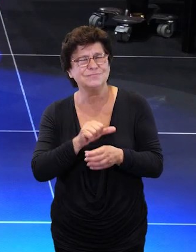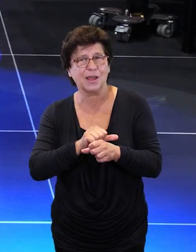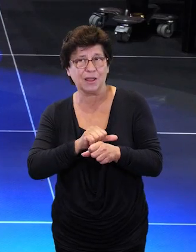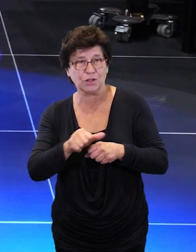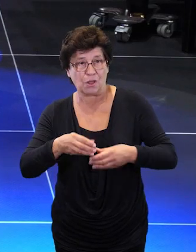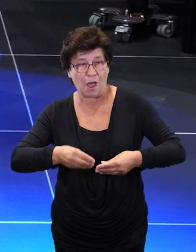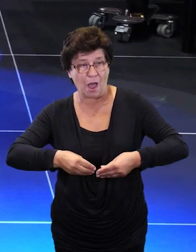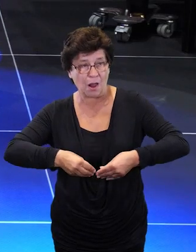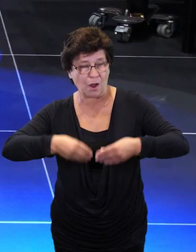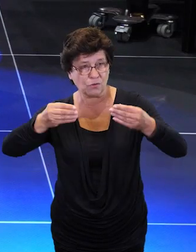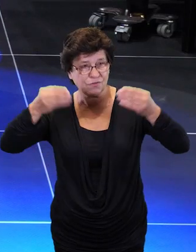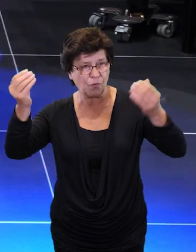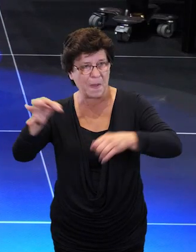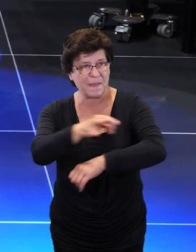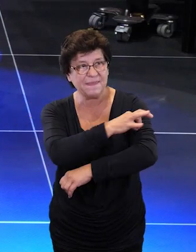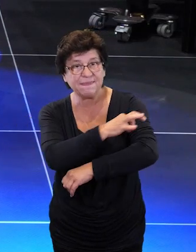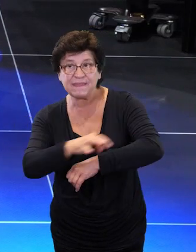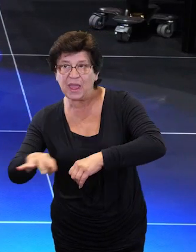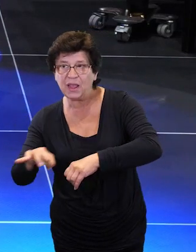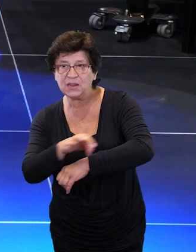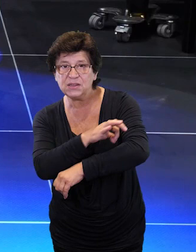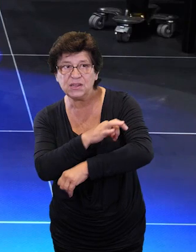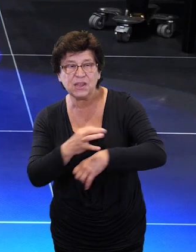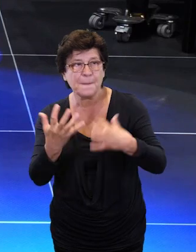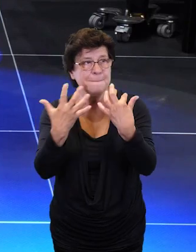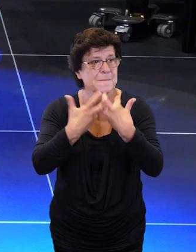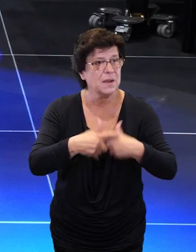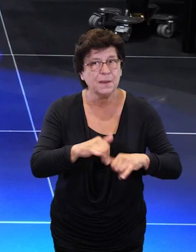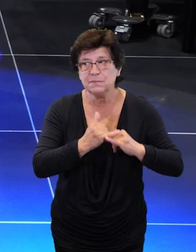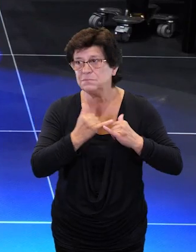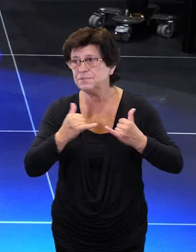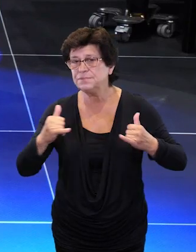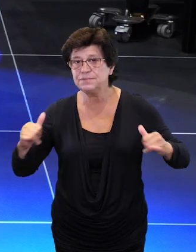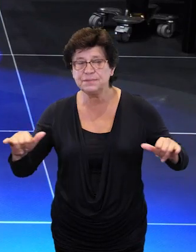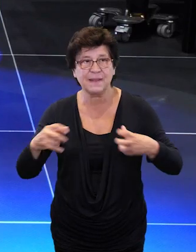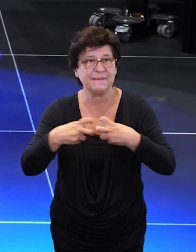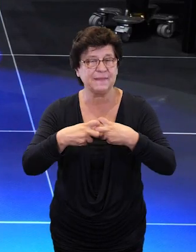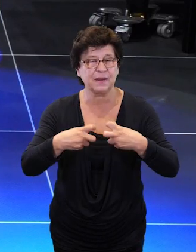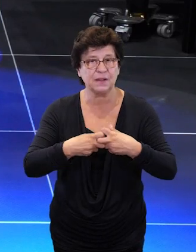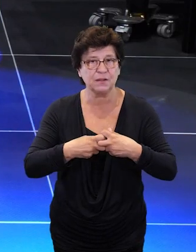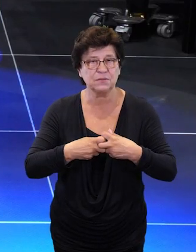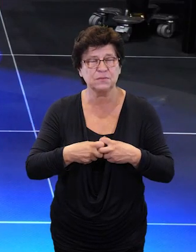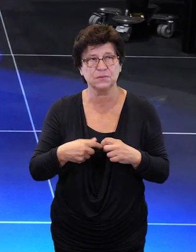bo to, o czym pan wspomniał, że pan próbuje w różny sposób